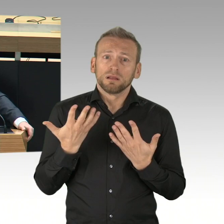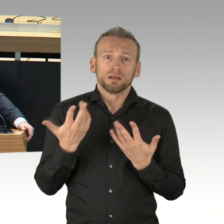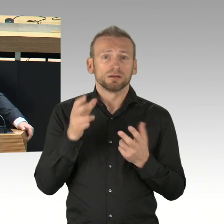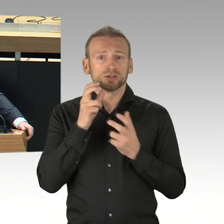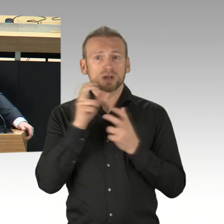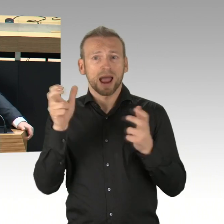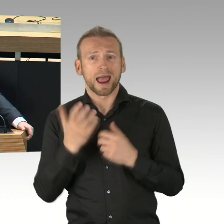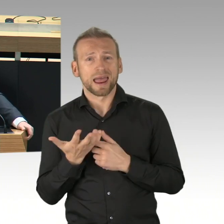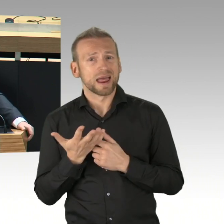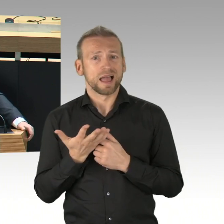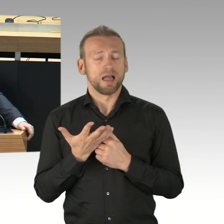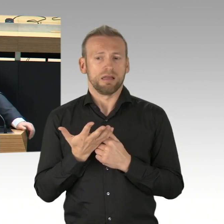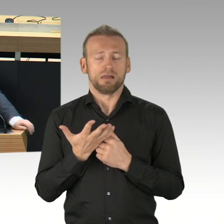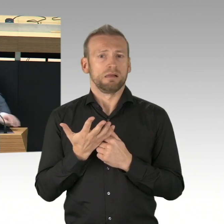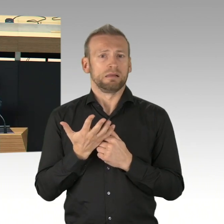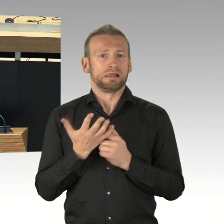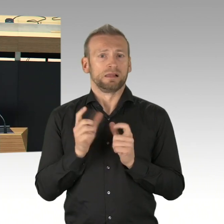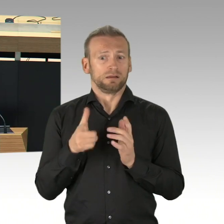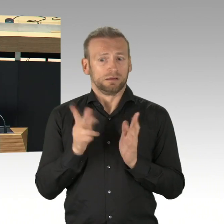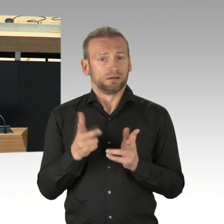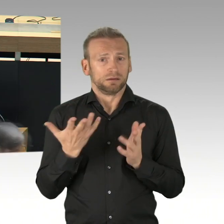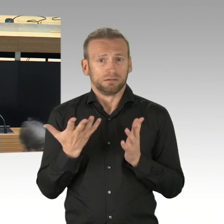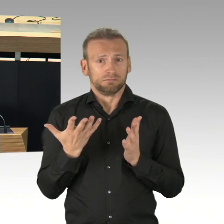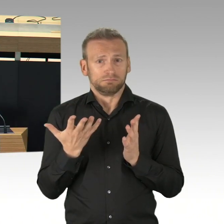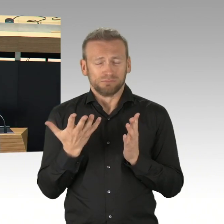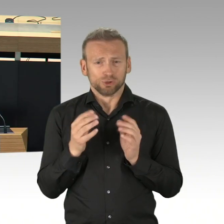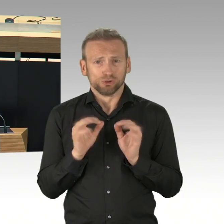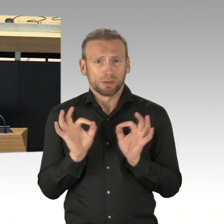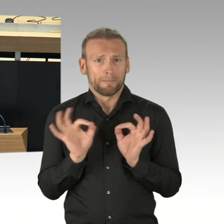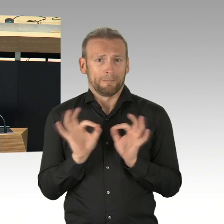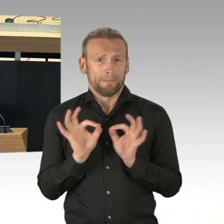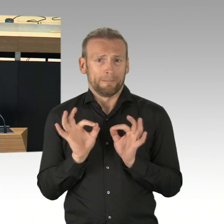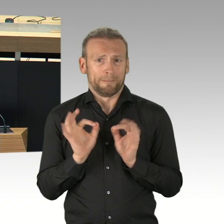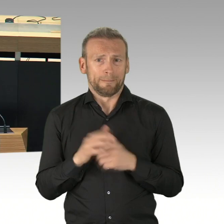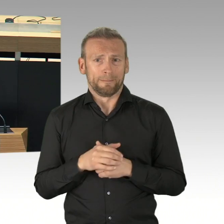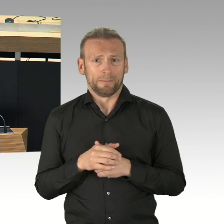ist ja nicht mehr ein Zwischenruf. Ich weiß das ganz genau. Okay, also, Sie lassen sich vom Vermieter